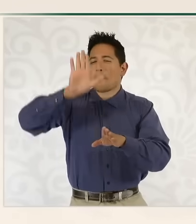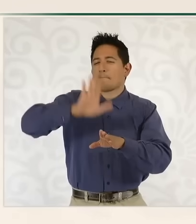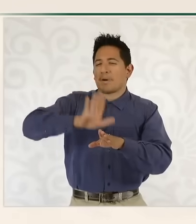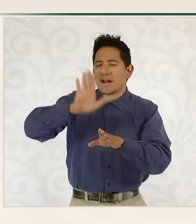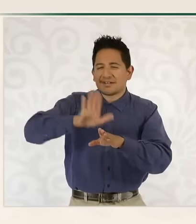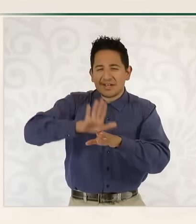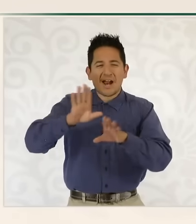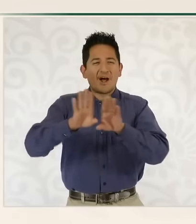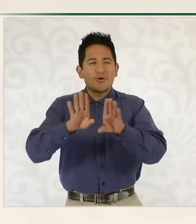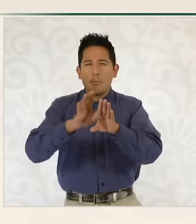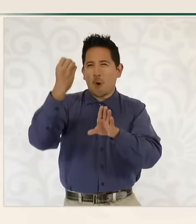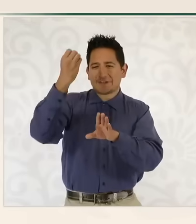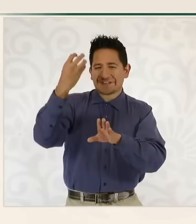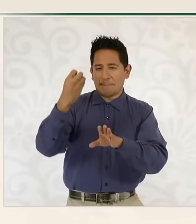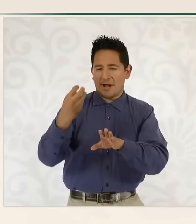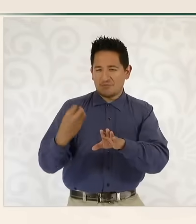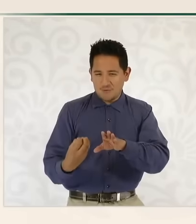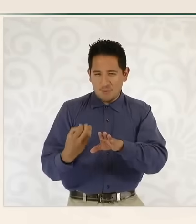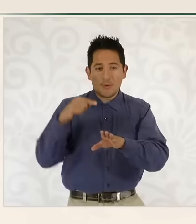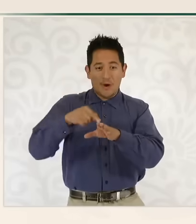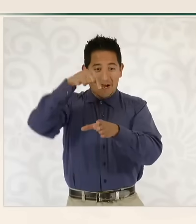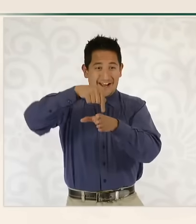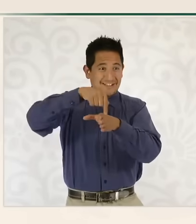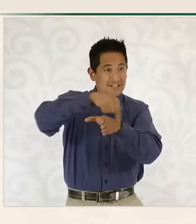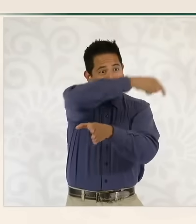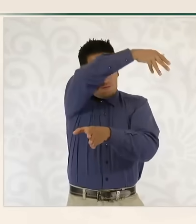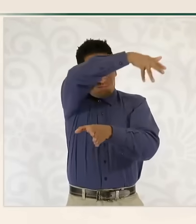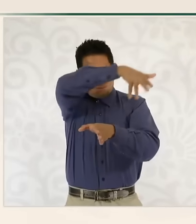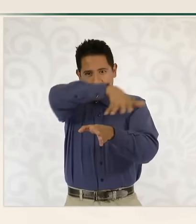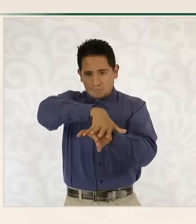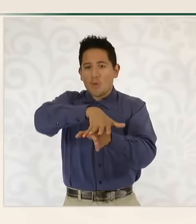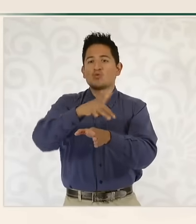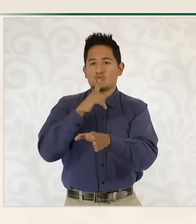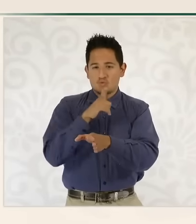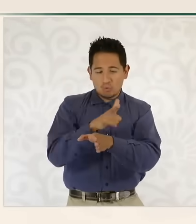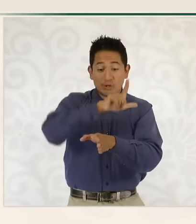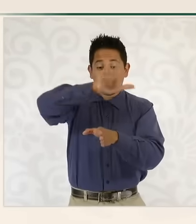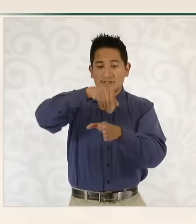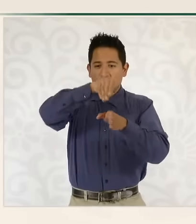es decir, reciben las la energía de las líneas de alto voltaje y luego las transforman y las